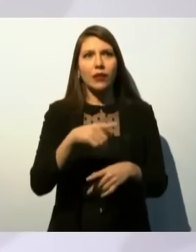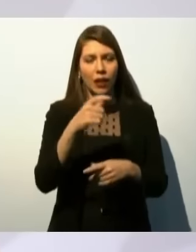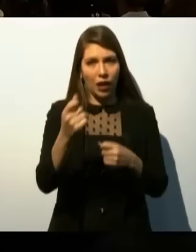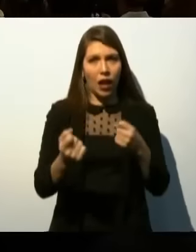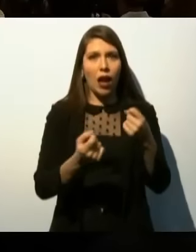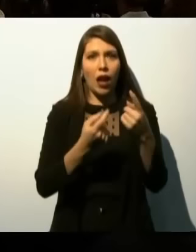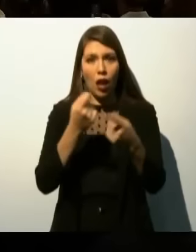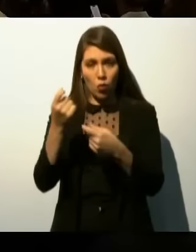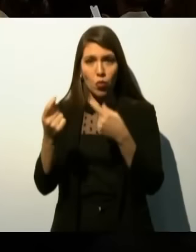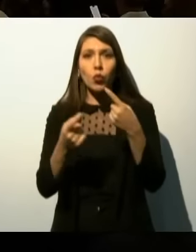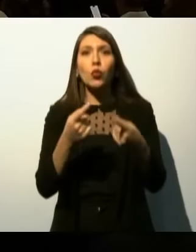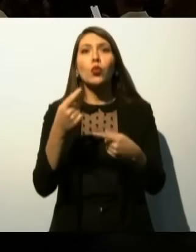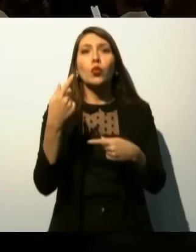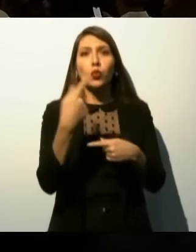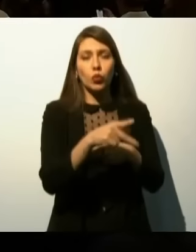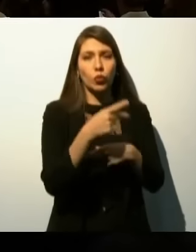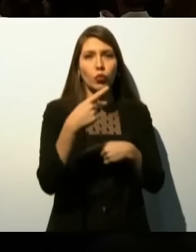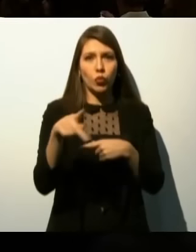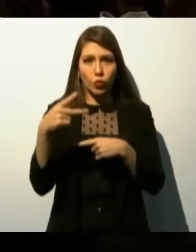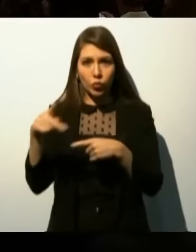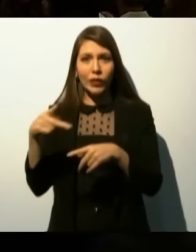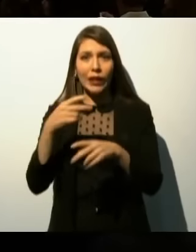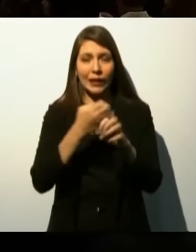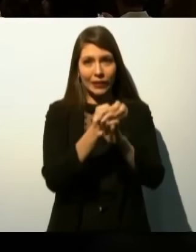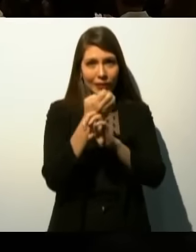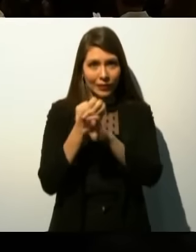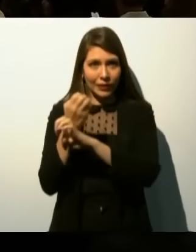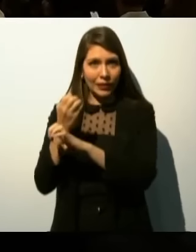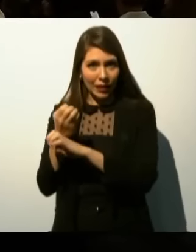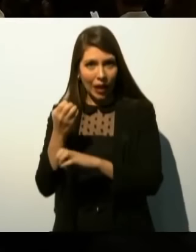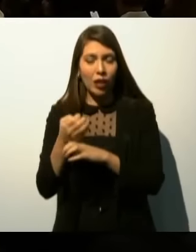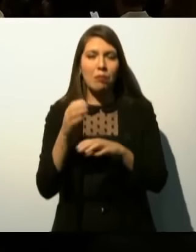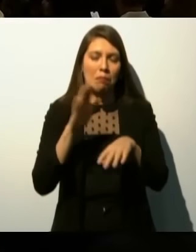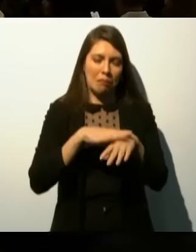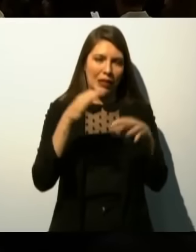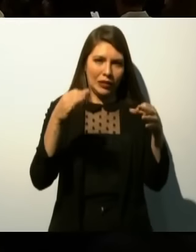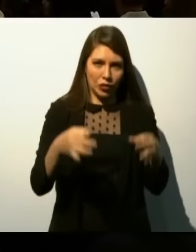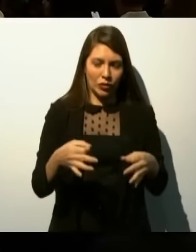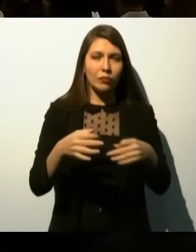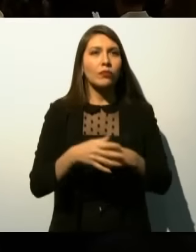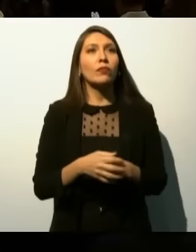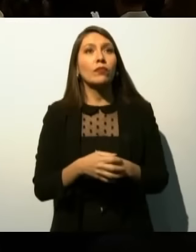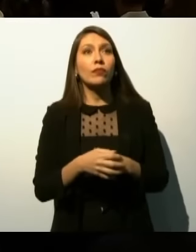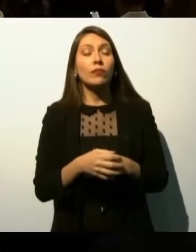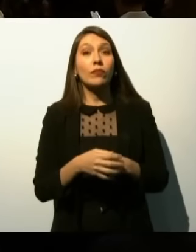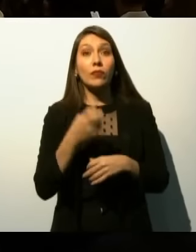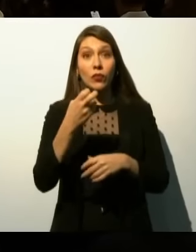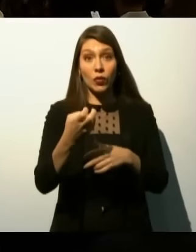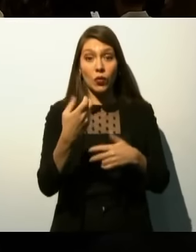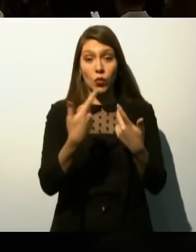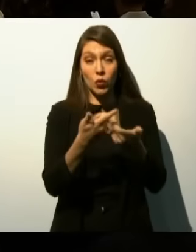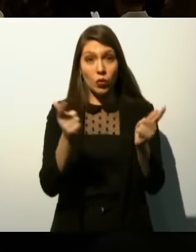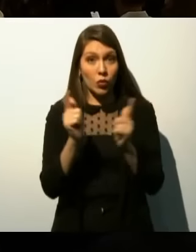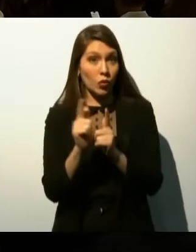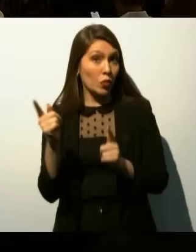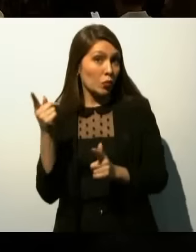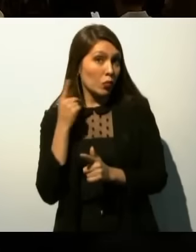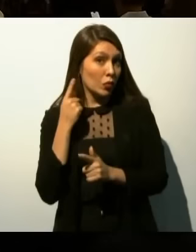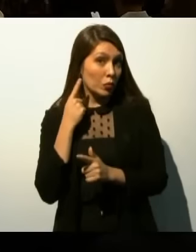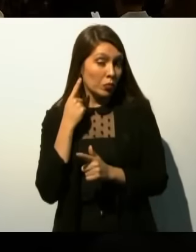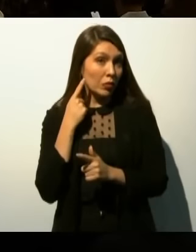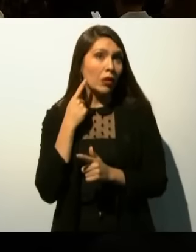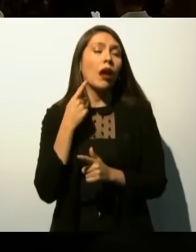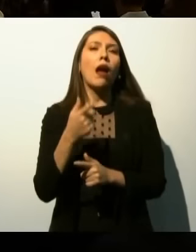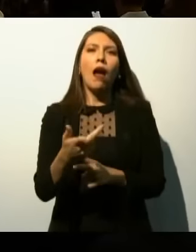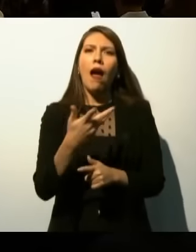Estatal estos partidos locales tienen representación municipal en 20 estados